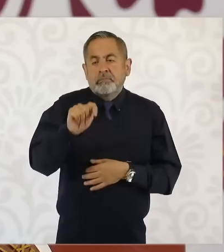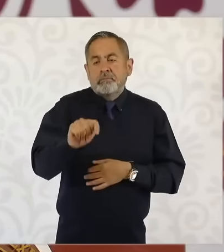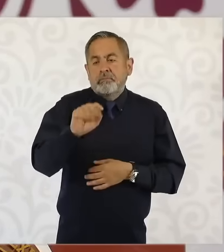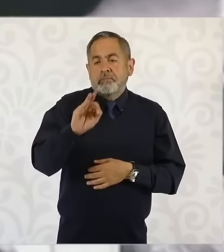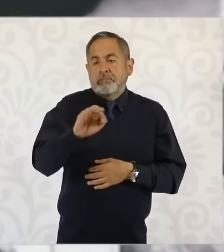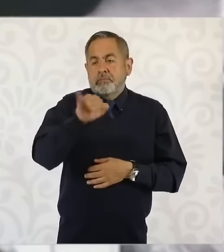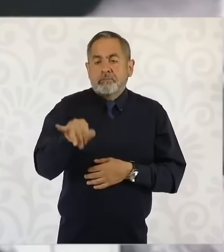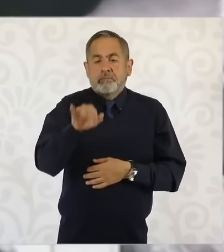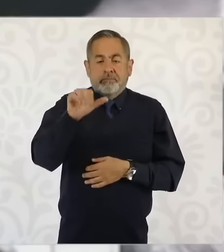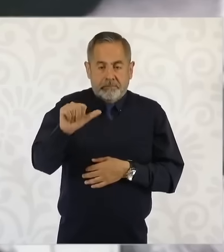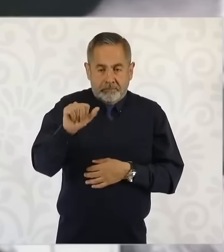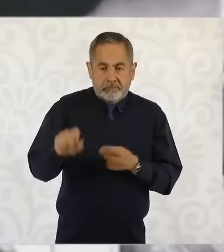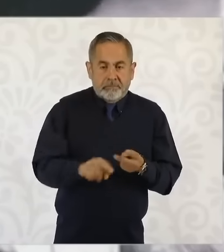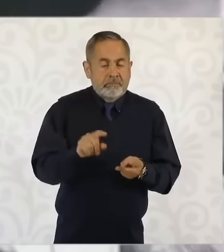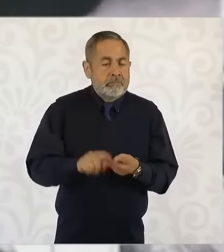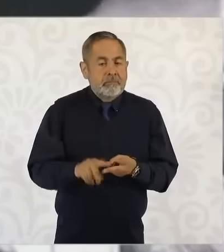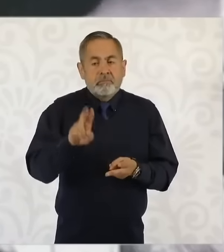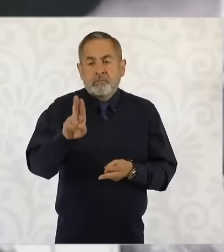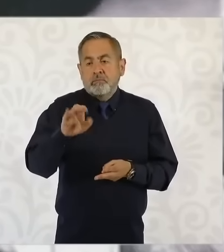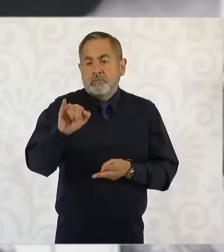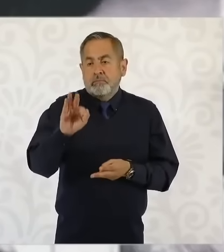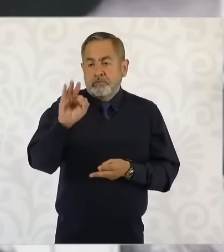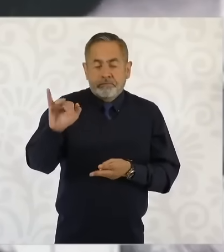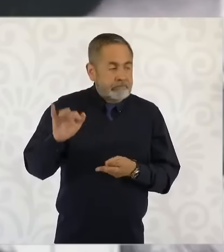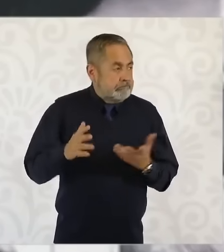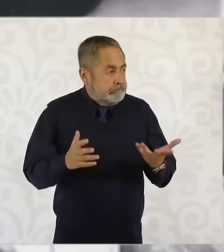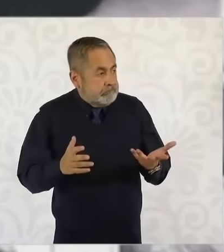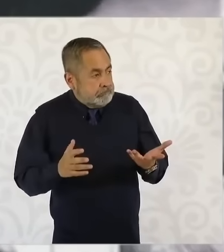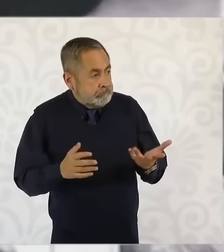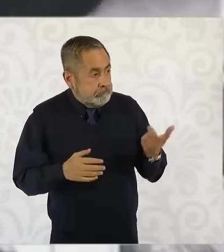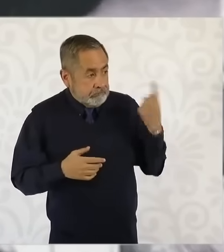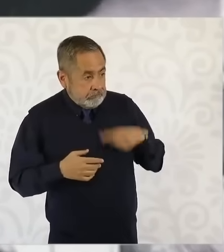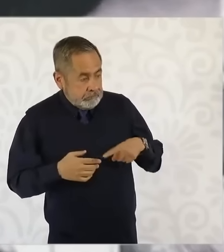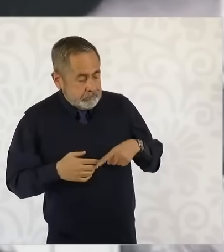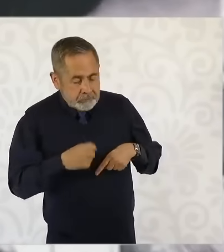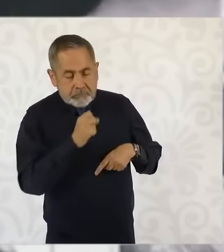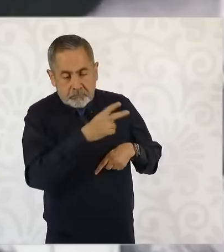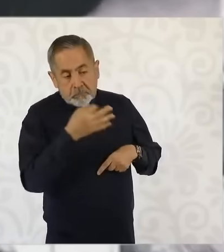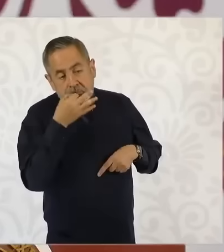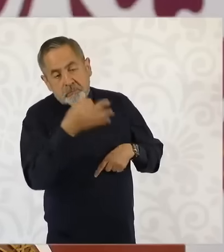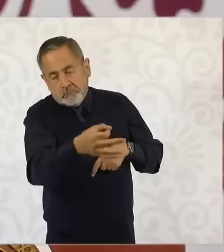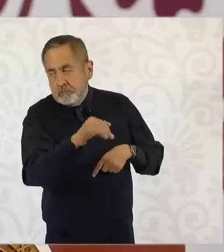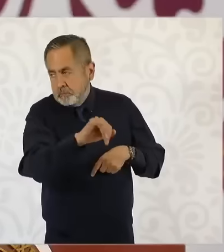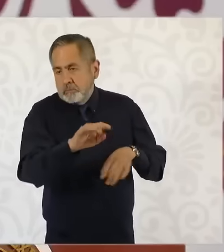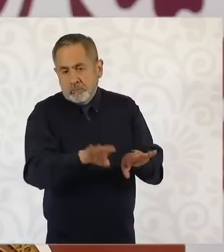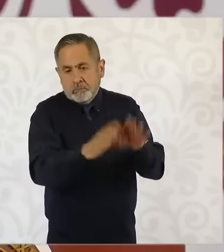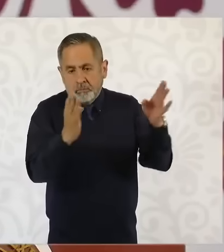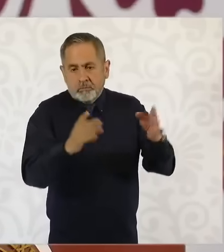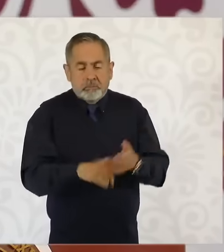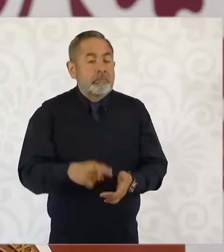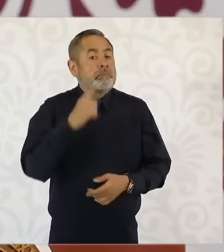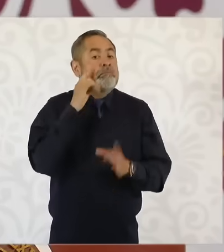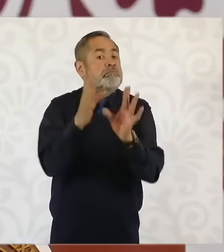y de la WIF se han desbloqueado recursos de acuerdo a lo siguiente les hago la aclaración